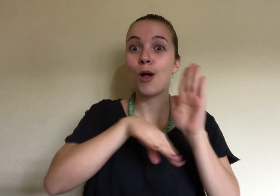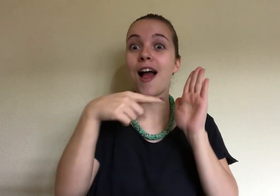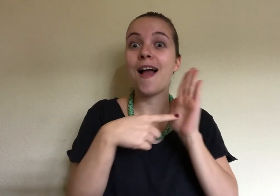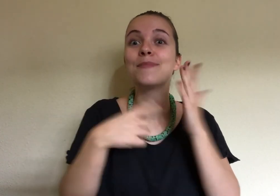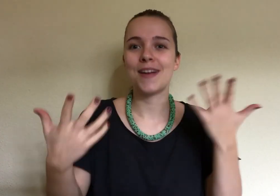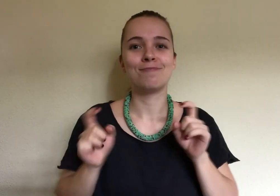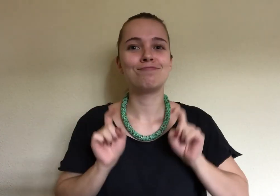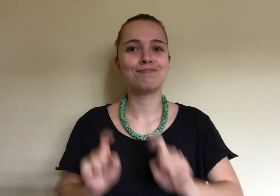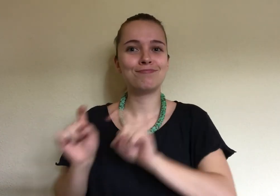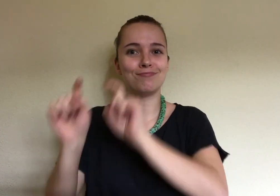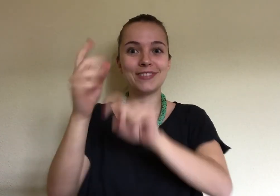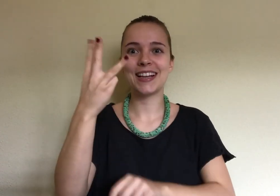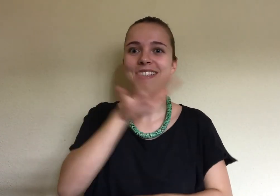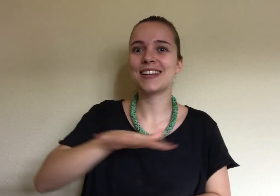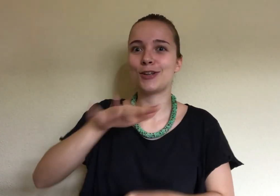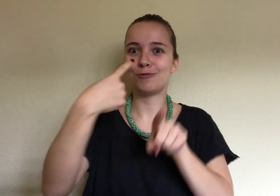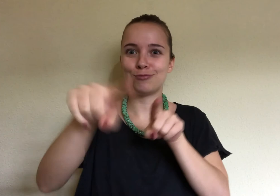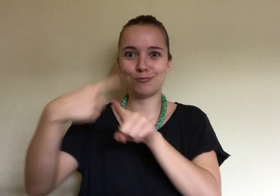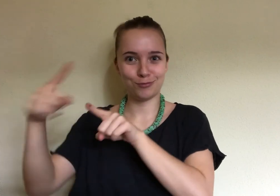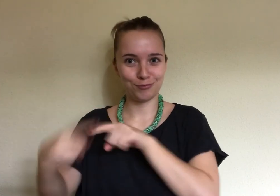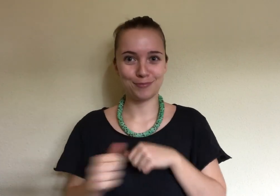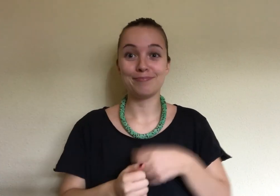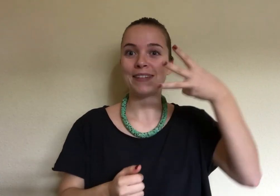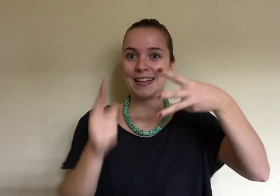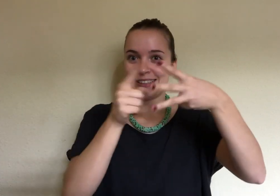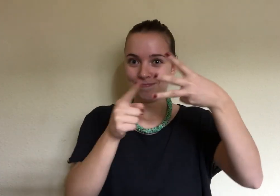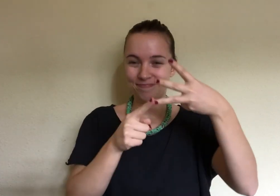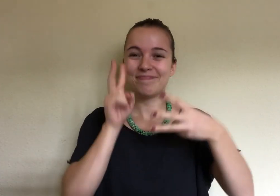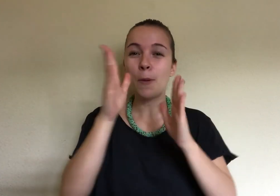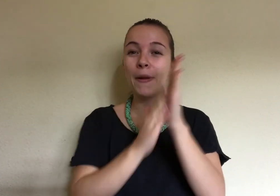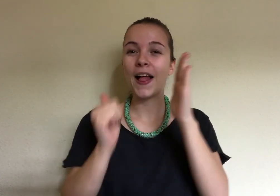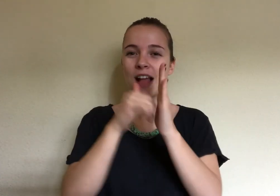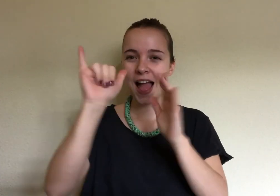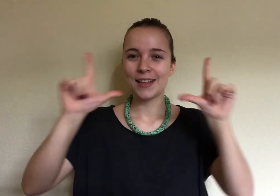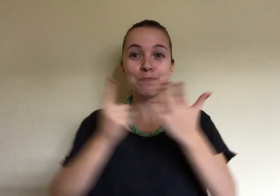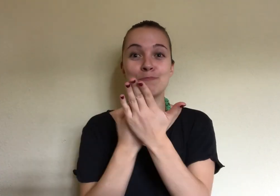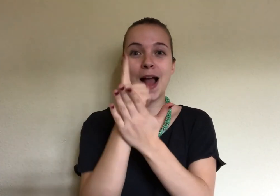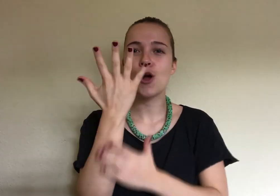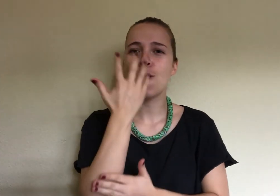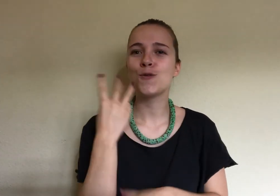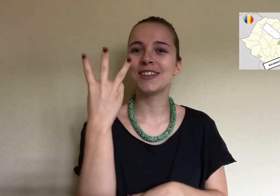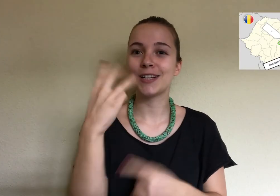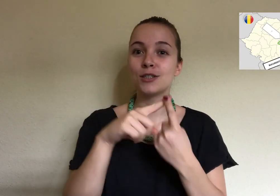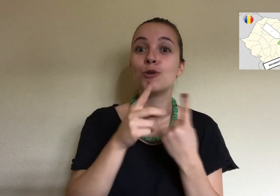el programa de este año incluye la movilización a tres diferentes sitios: podréis consultar un mapa en el PDF facilitado, en el que veréis los tres sitios.